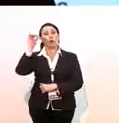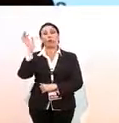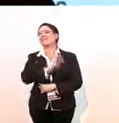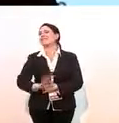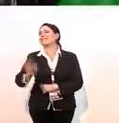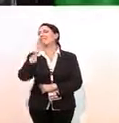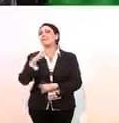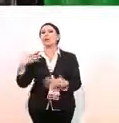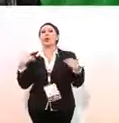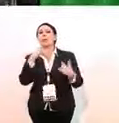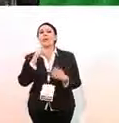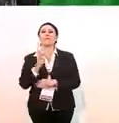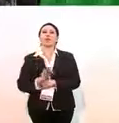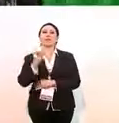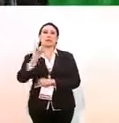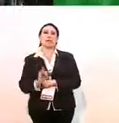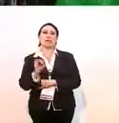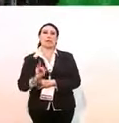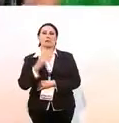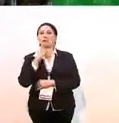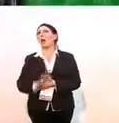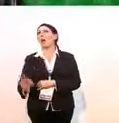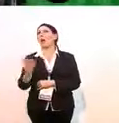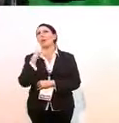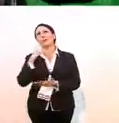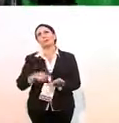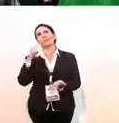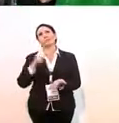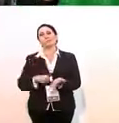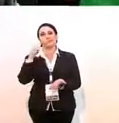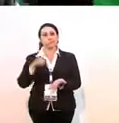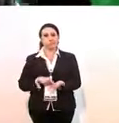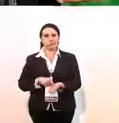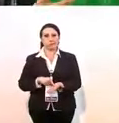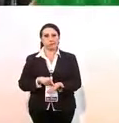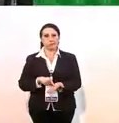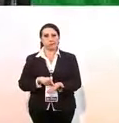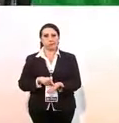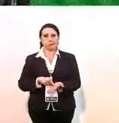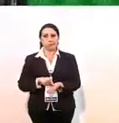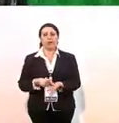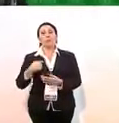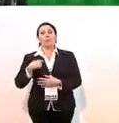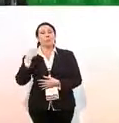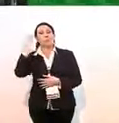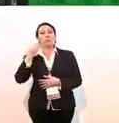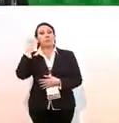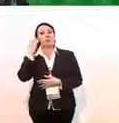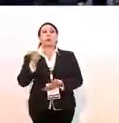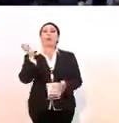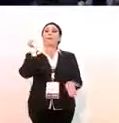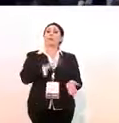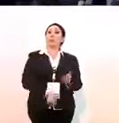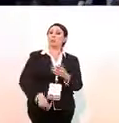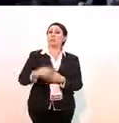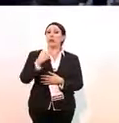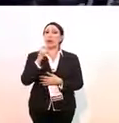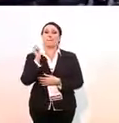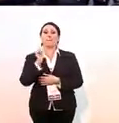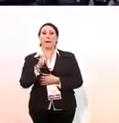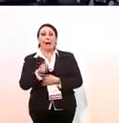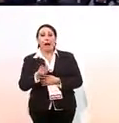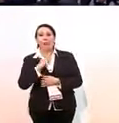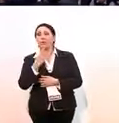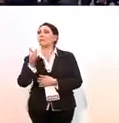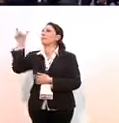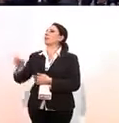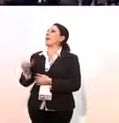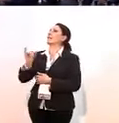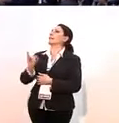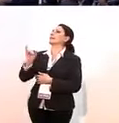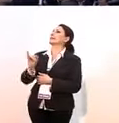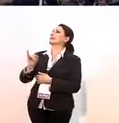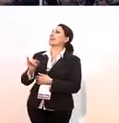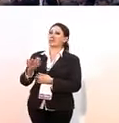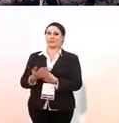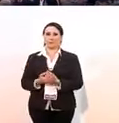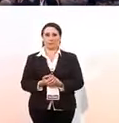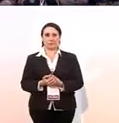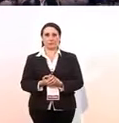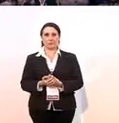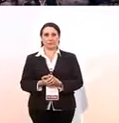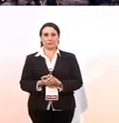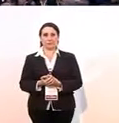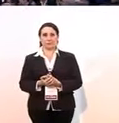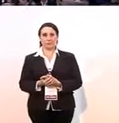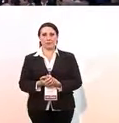di Fassino. Secondo me la multa che non hanno pagato era sempre Fassino. Poi c’è il falso